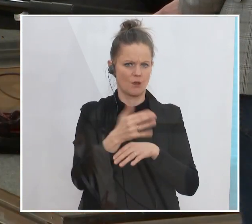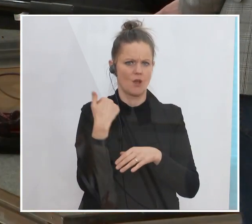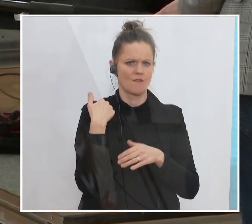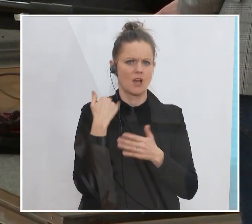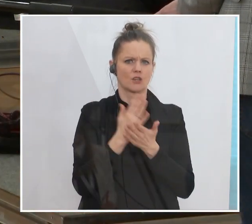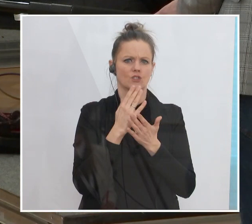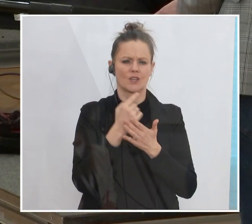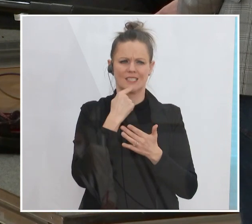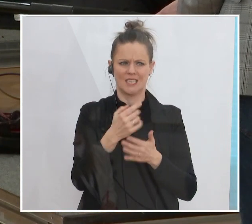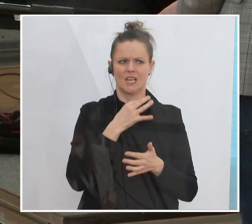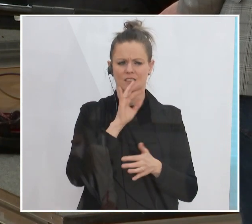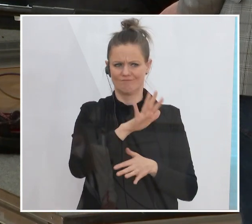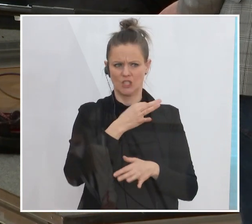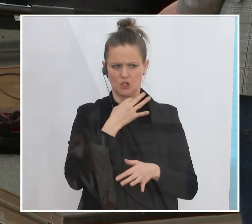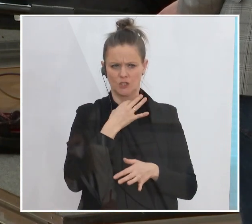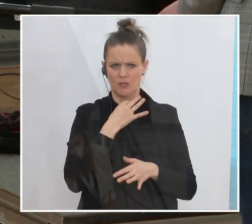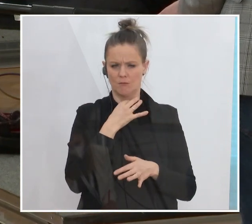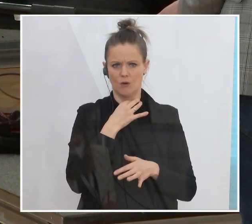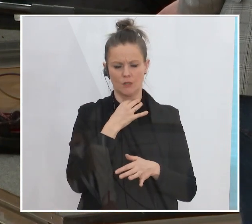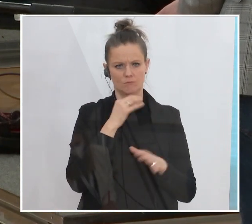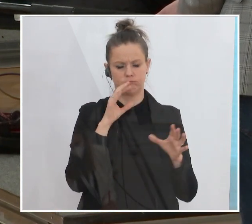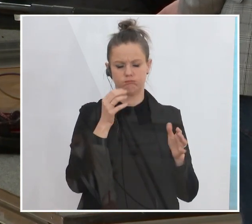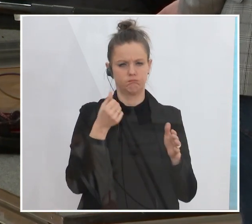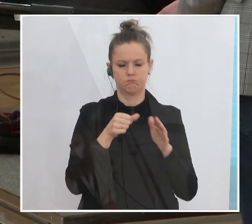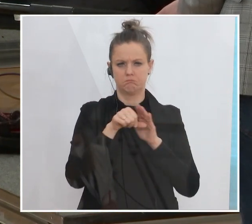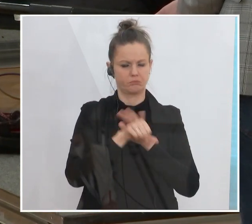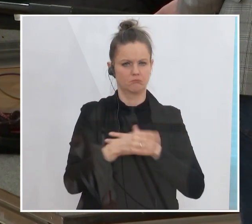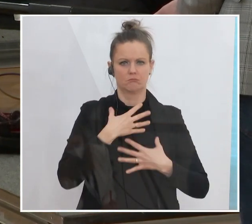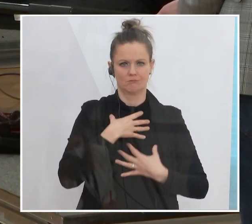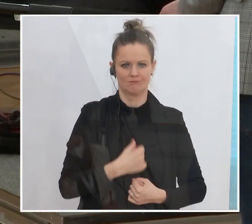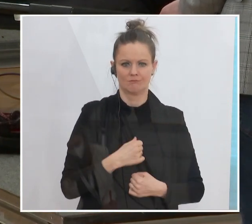Stimmung geschildert. Vor zwei Wochen hat man aber der Gastronomie doch Hoffnung gemacht,